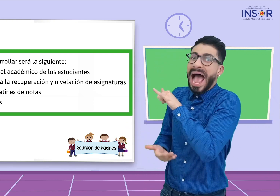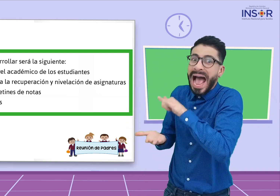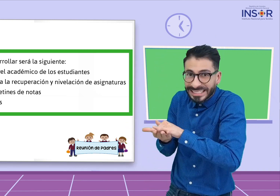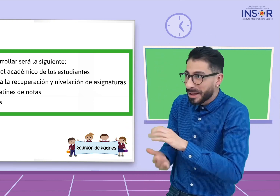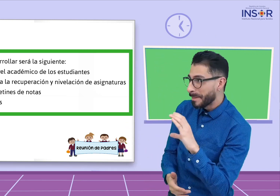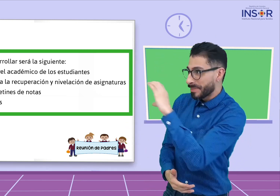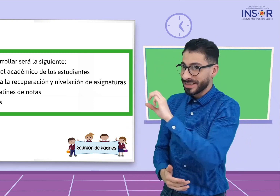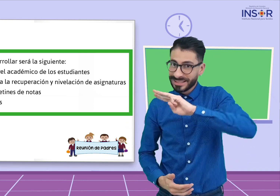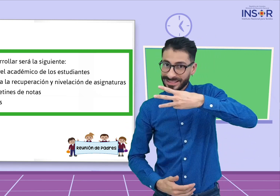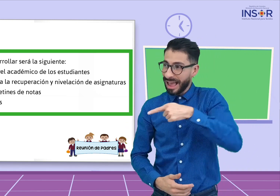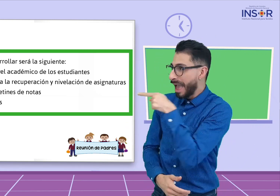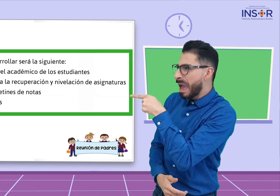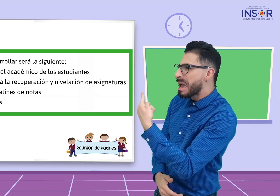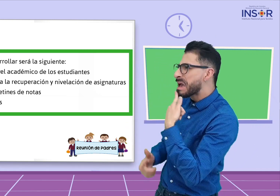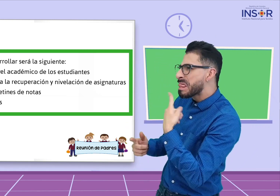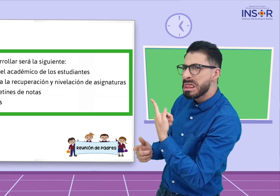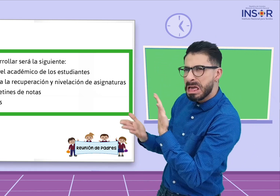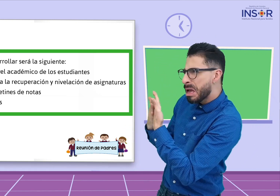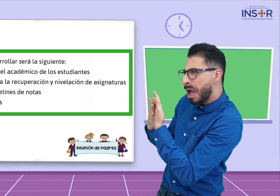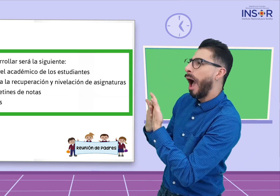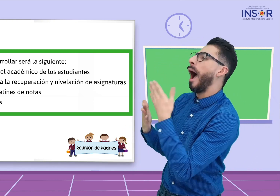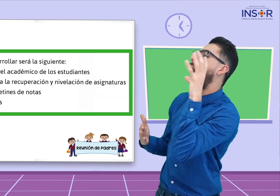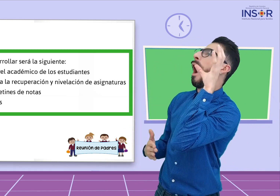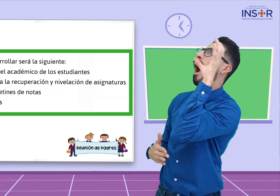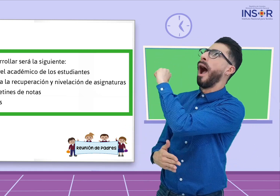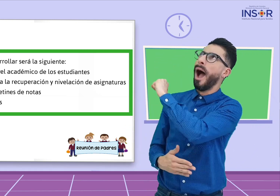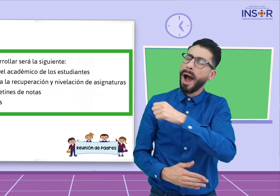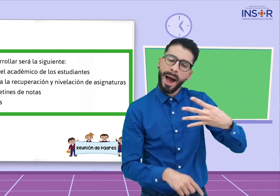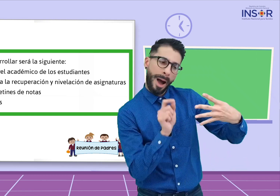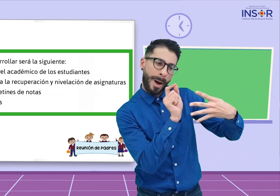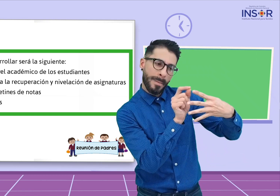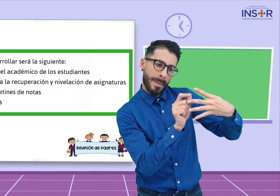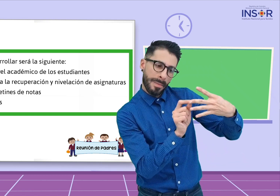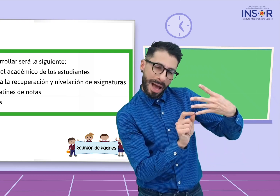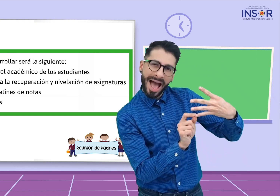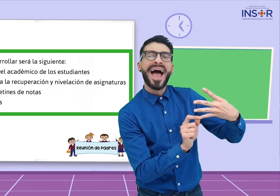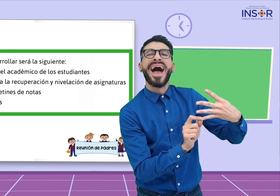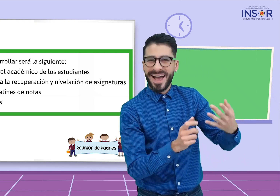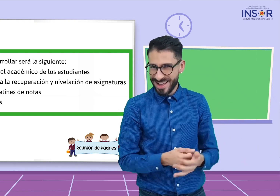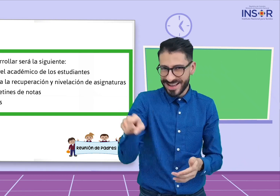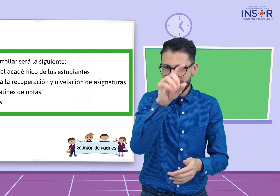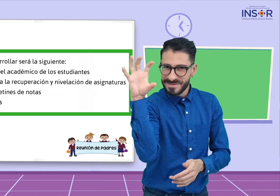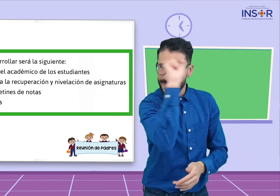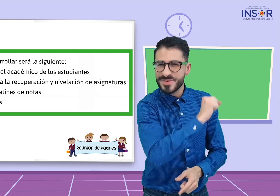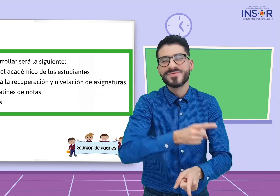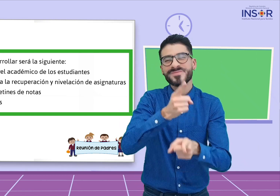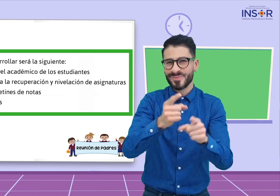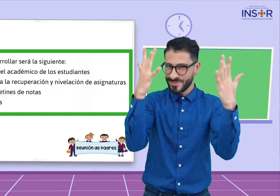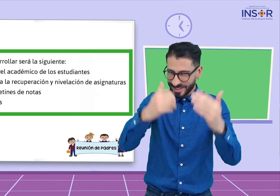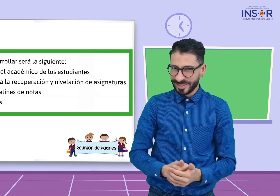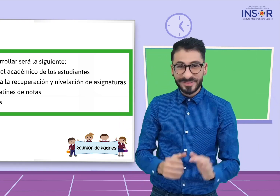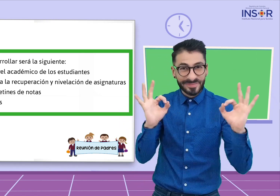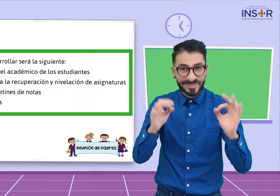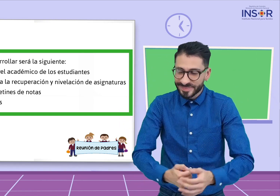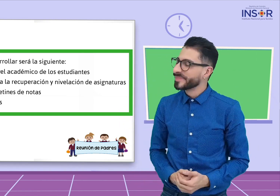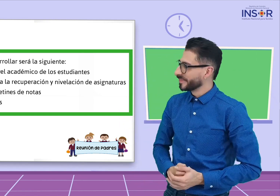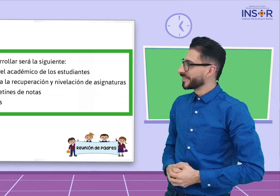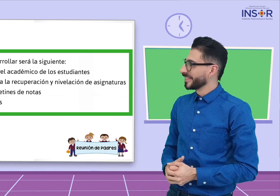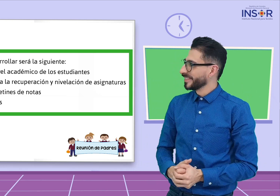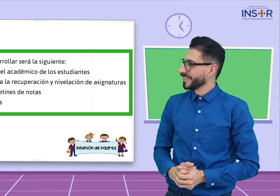eso es lo que dice en la tercera parte del texto. Comprendieron muy bien. ¡Felicidades!